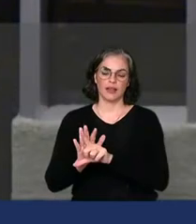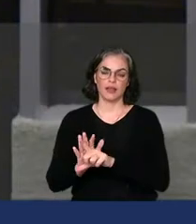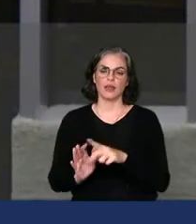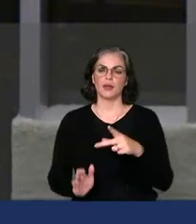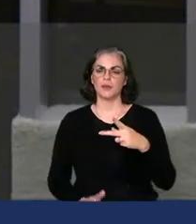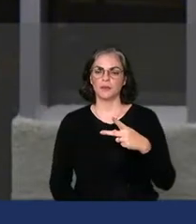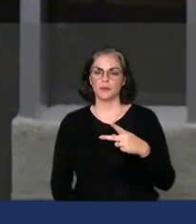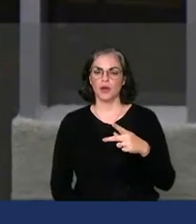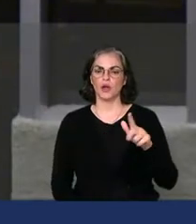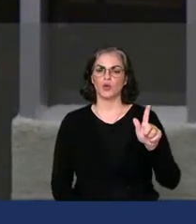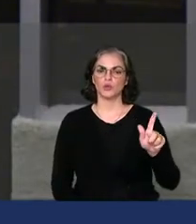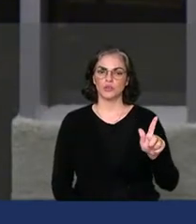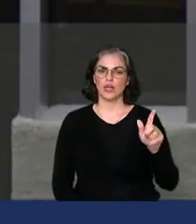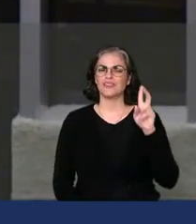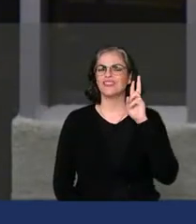FEDERAL, A LEI PAULO GUSTAVO. ATÉ PARA HOMENAGEAR ESSE